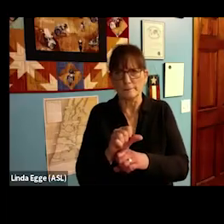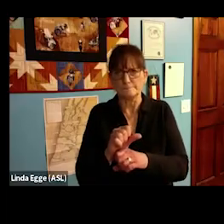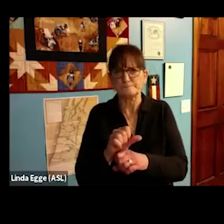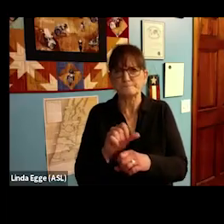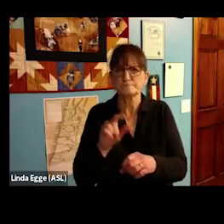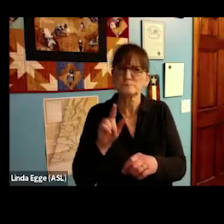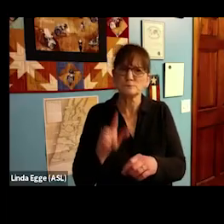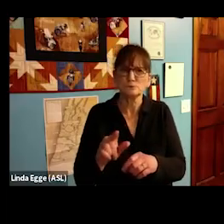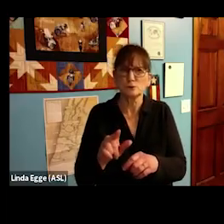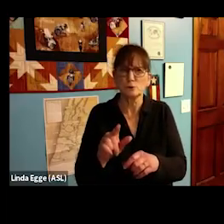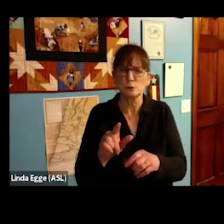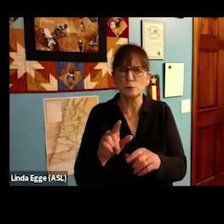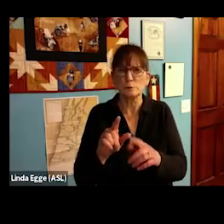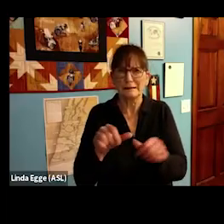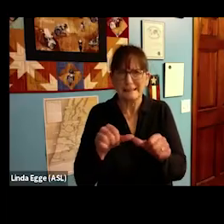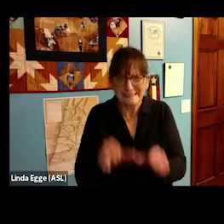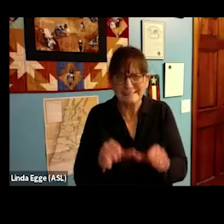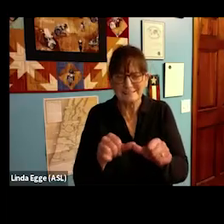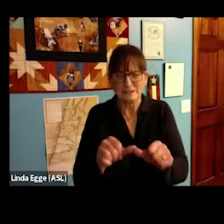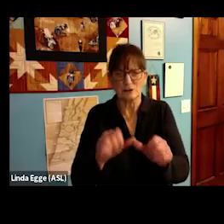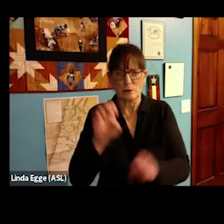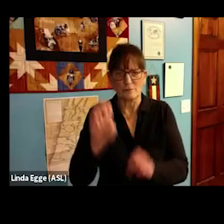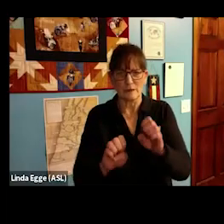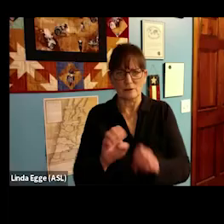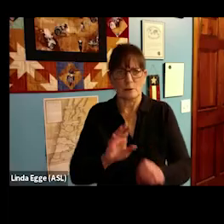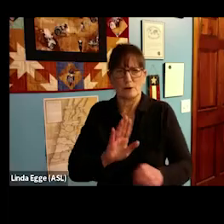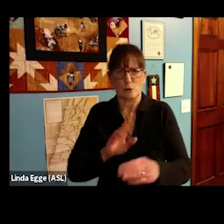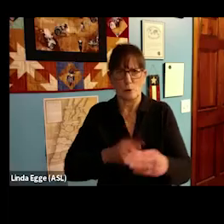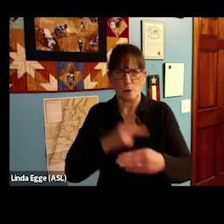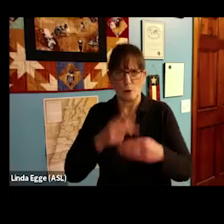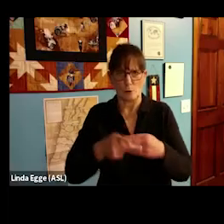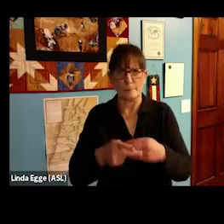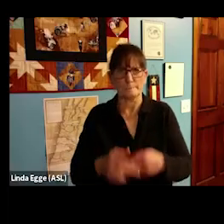de esos servicios en línea de los que Kristin habló también.